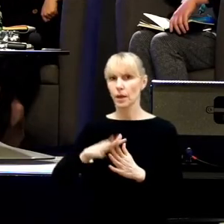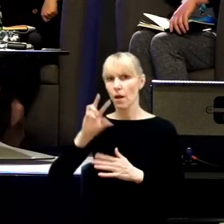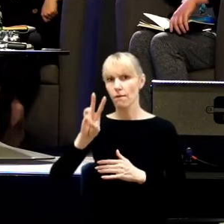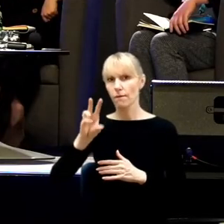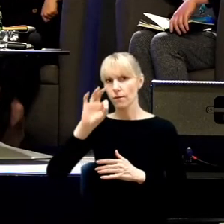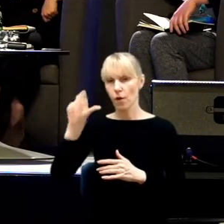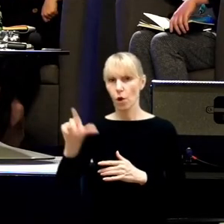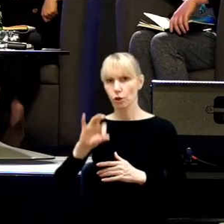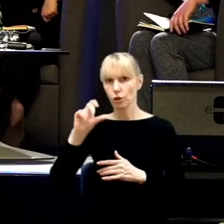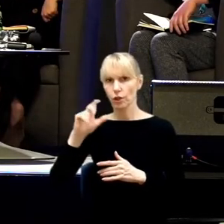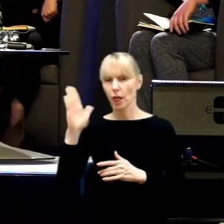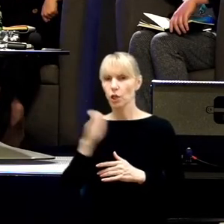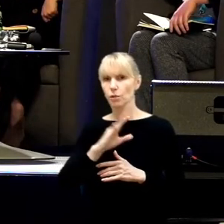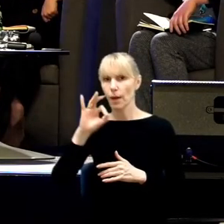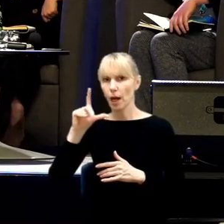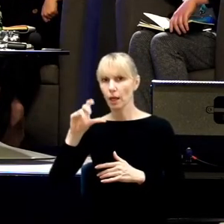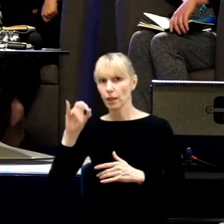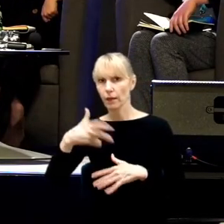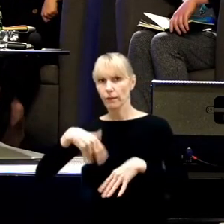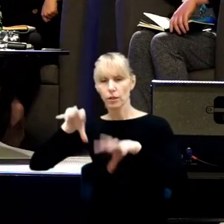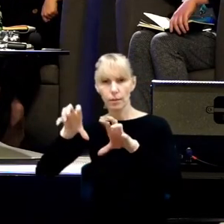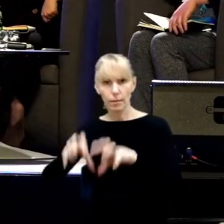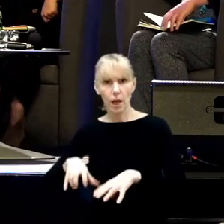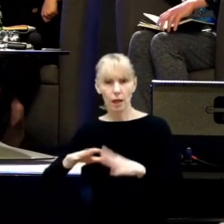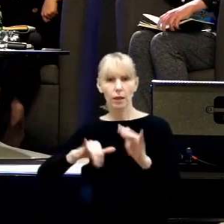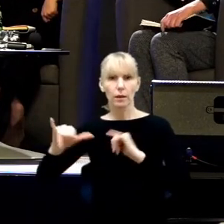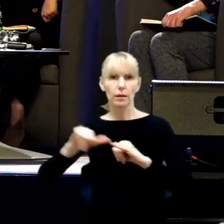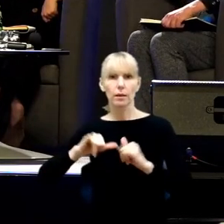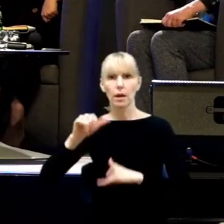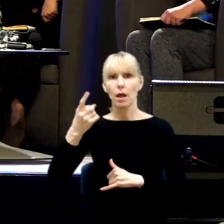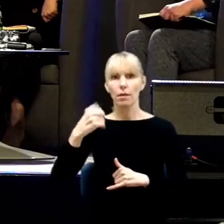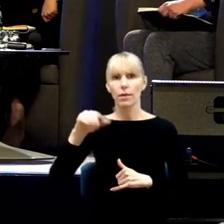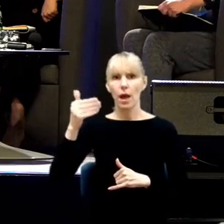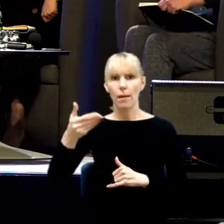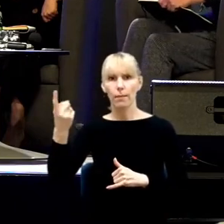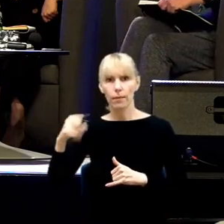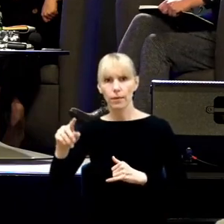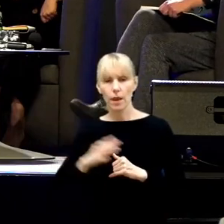prezes zarządu firmy DMD Modular SP Z O O.